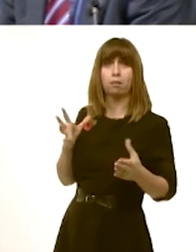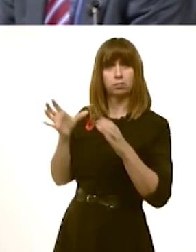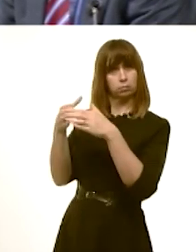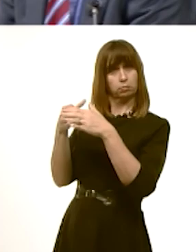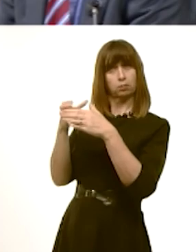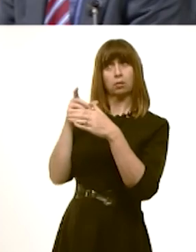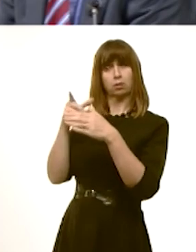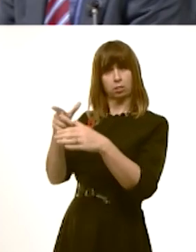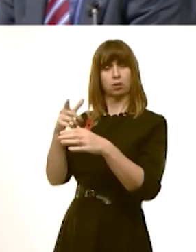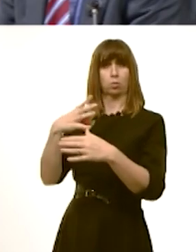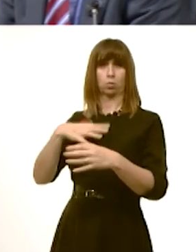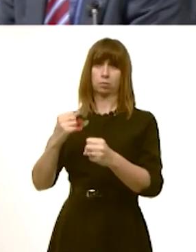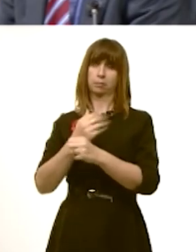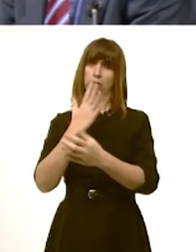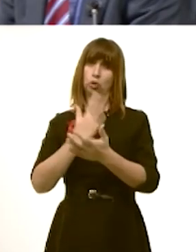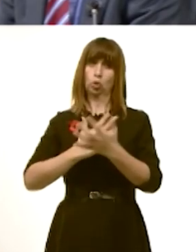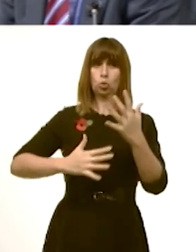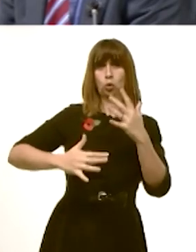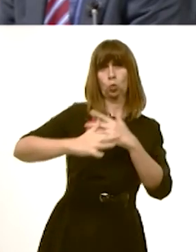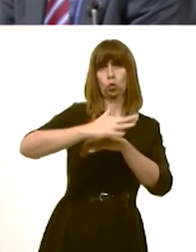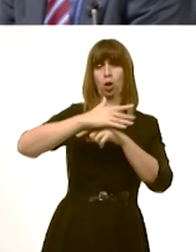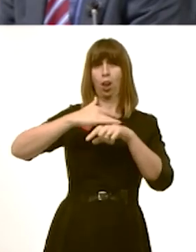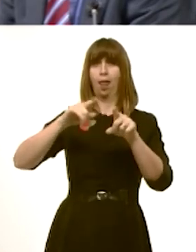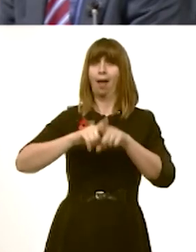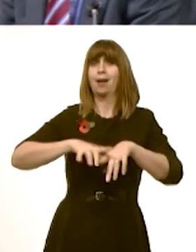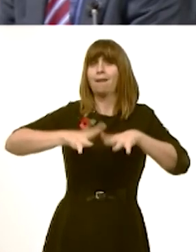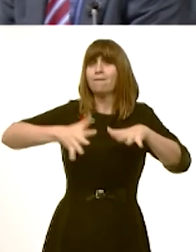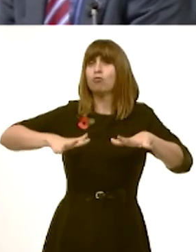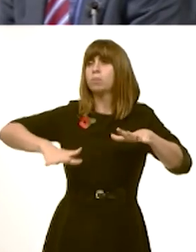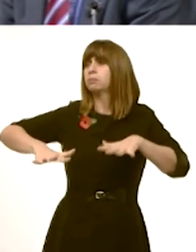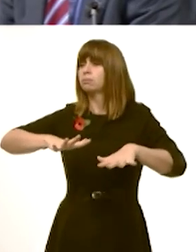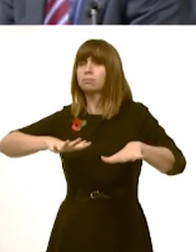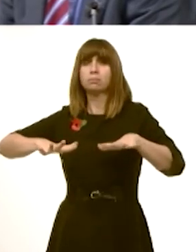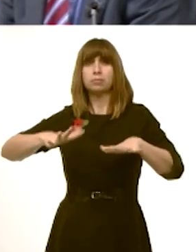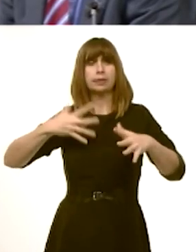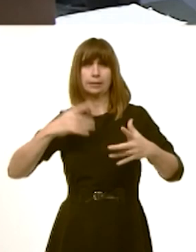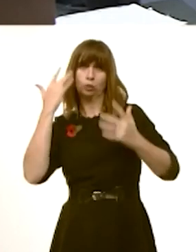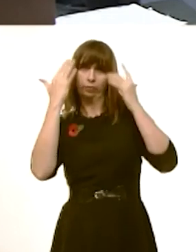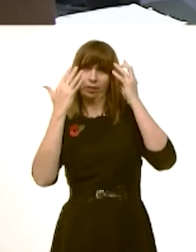eu hystyried pan maeír cytundebau hyn yn cael eu gwneud. Ond ble mae Llywodraeth y Deyrnas Unedig?